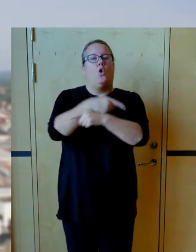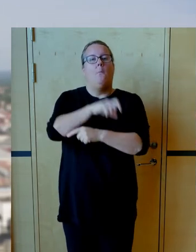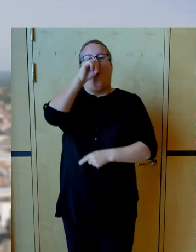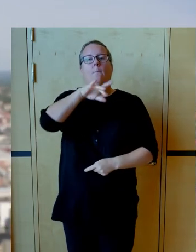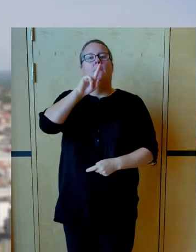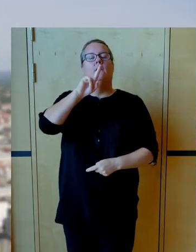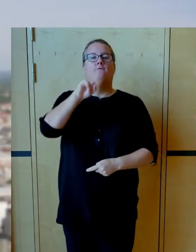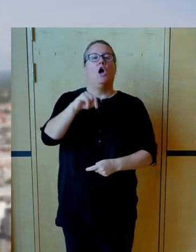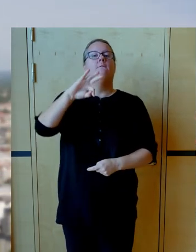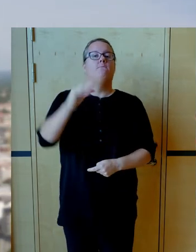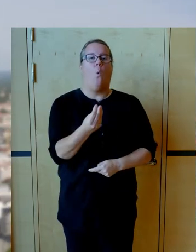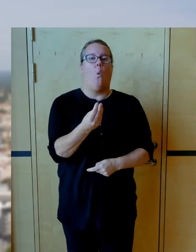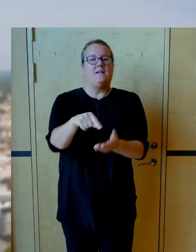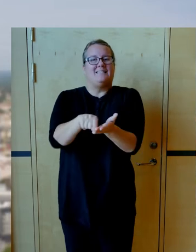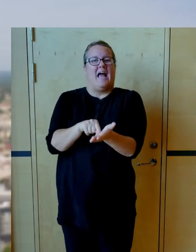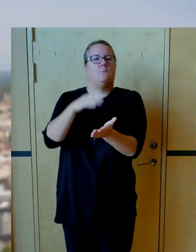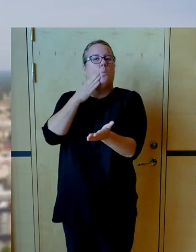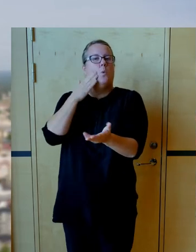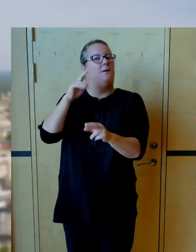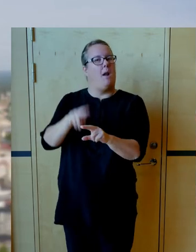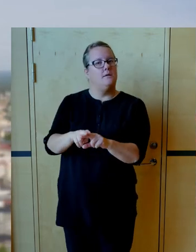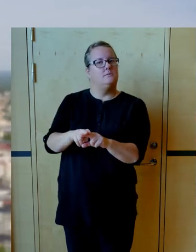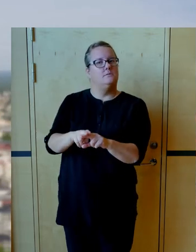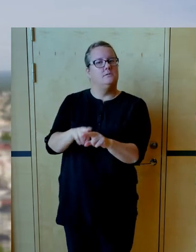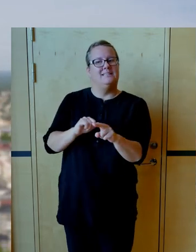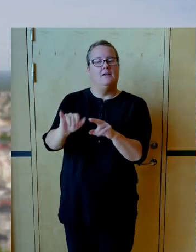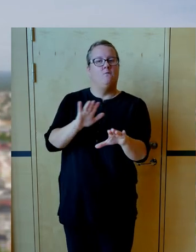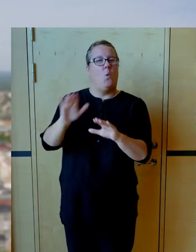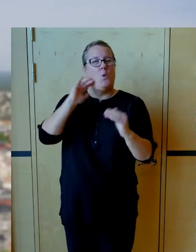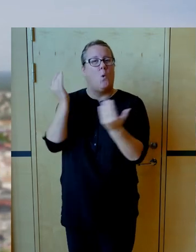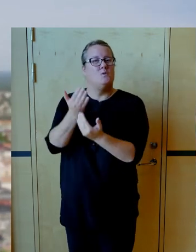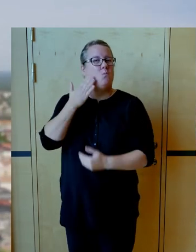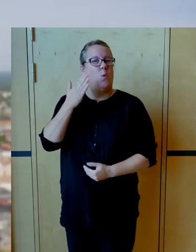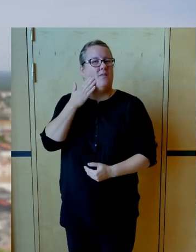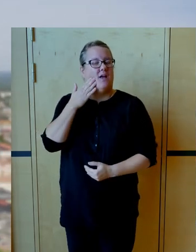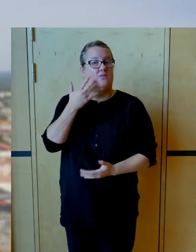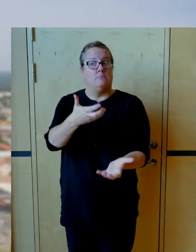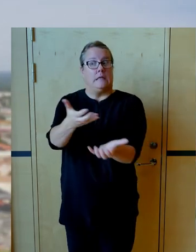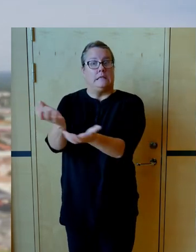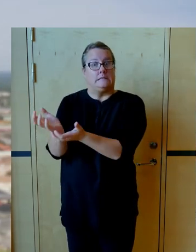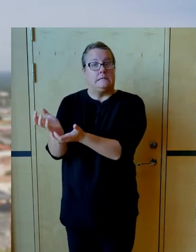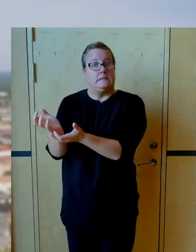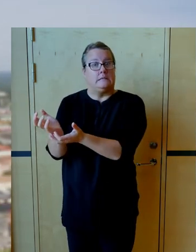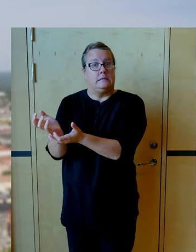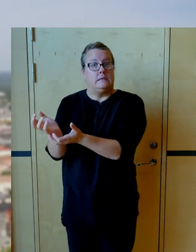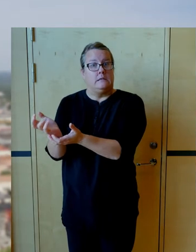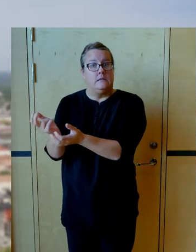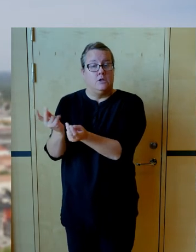Platser på särskilt boende Vård och omsorgsboende Så kommer vi ju inte att kunna Erbjuda